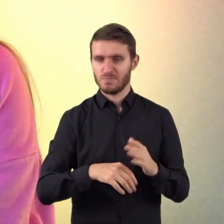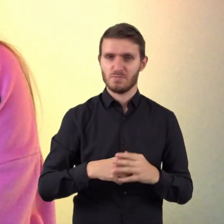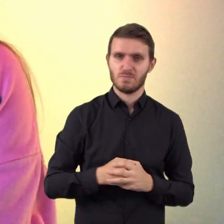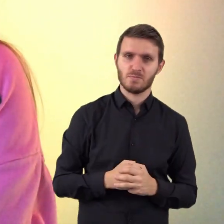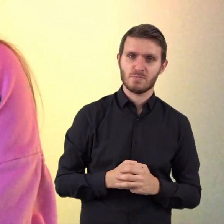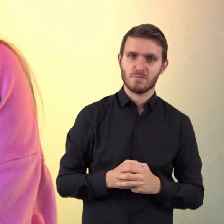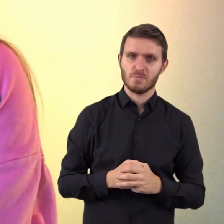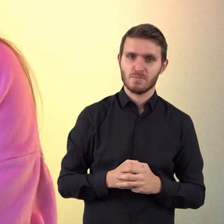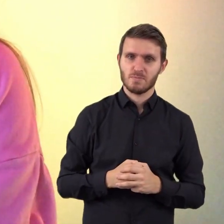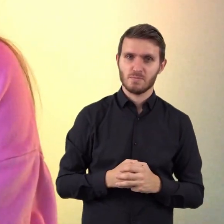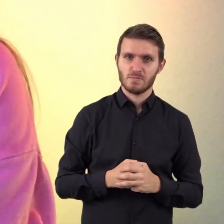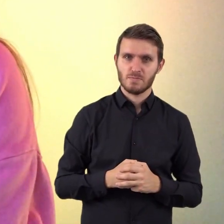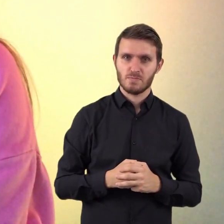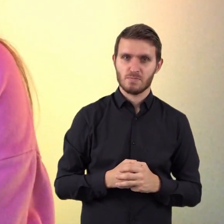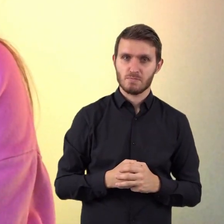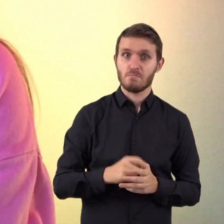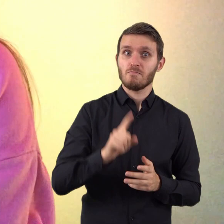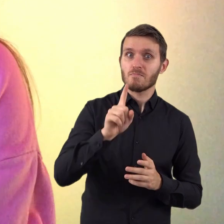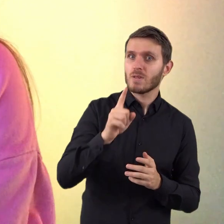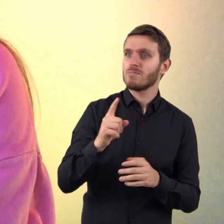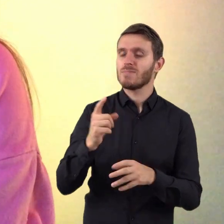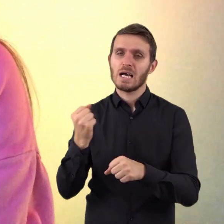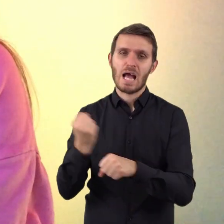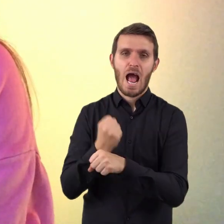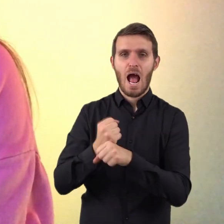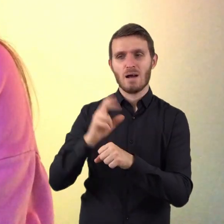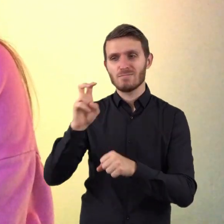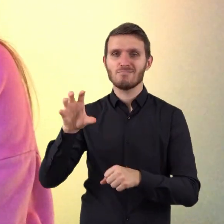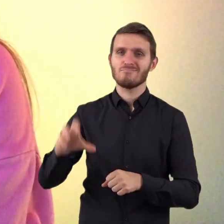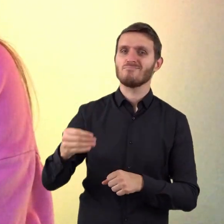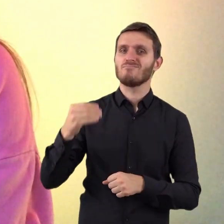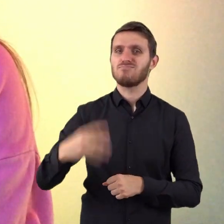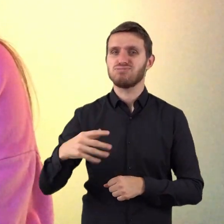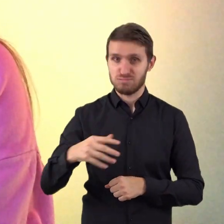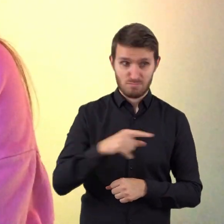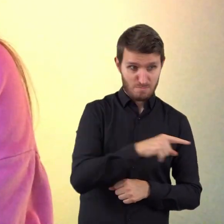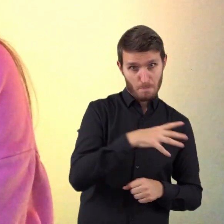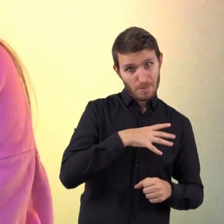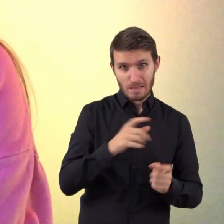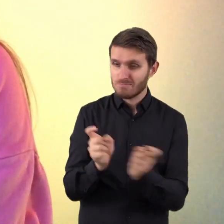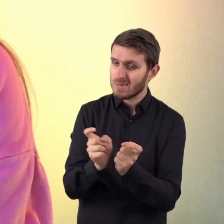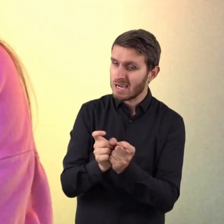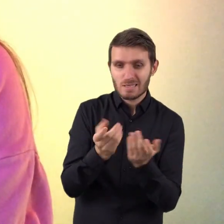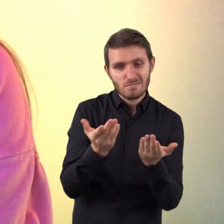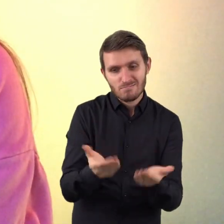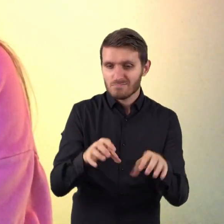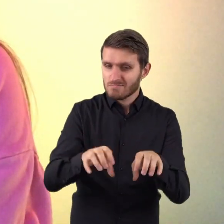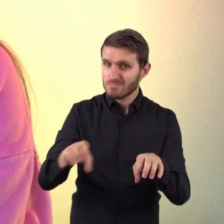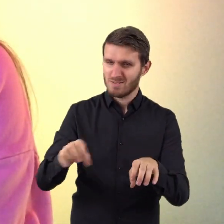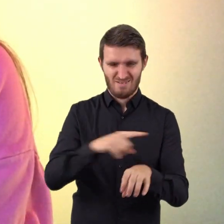a jeśli chodzi o kamienie szlachetne – to pewnie nawet obok nich nie leżała.